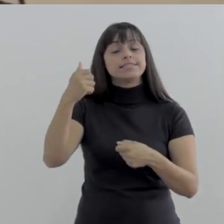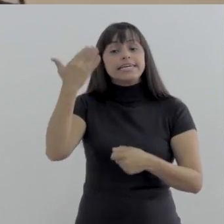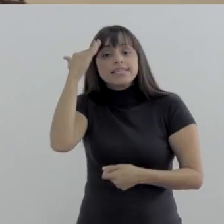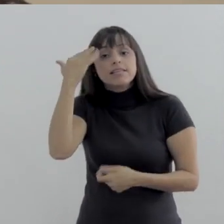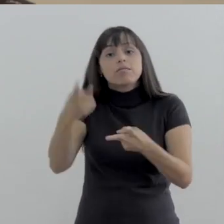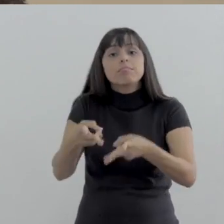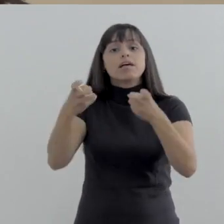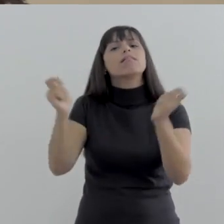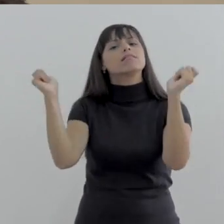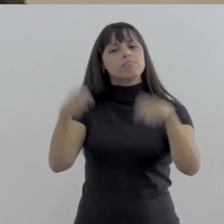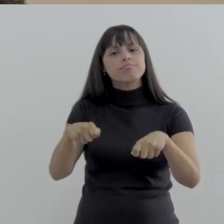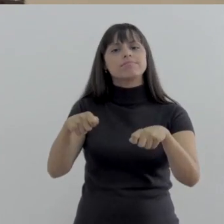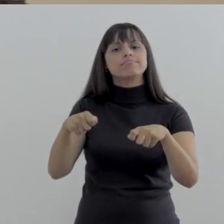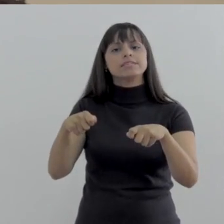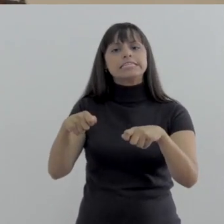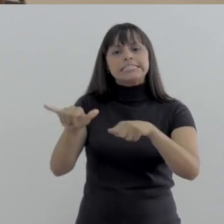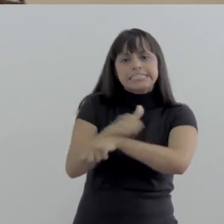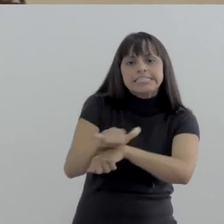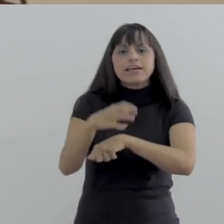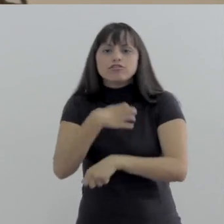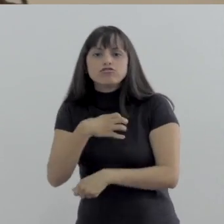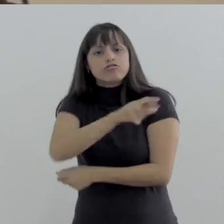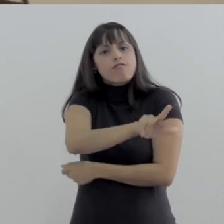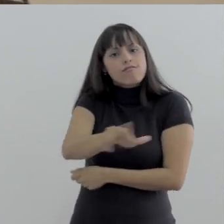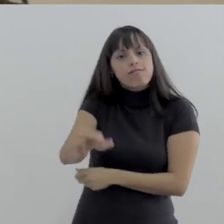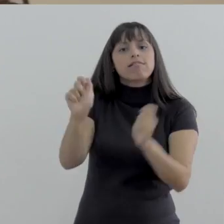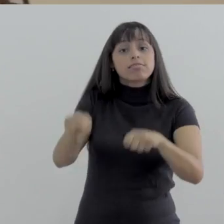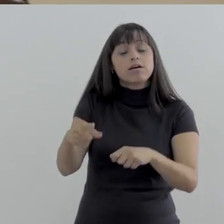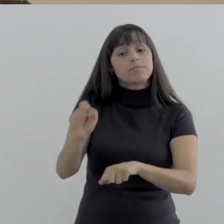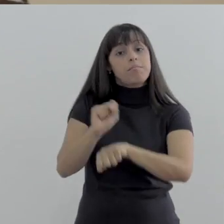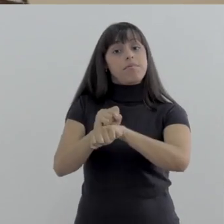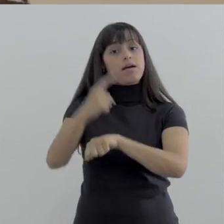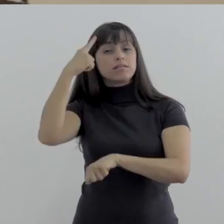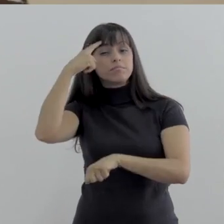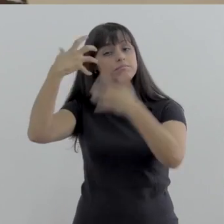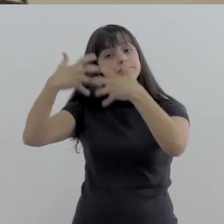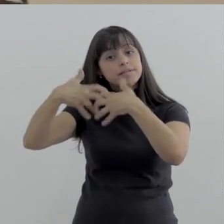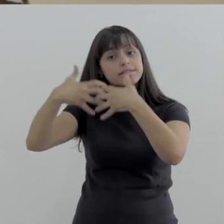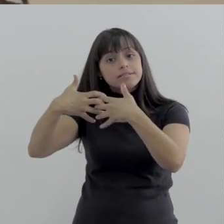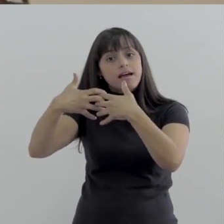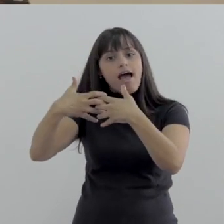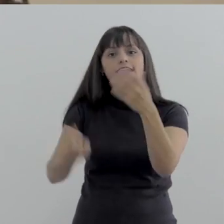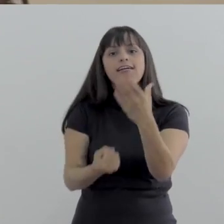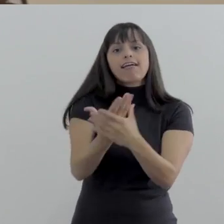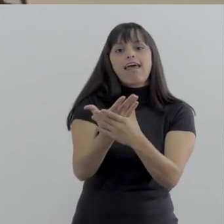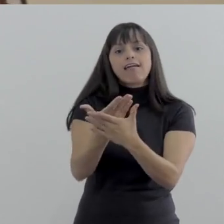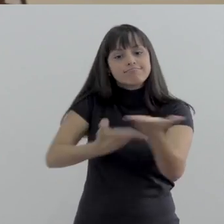que há possibilidades de fazer, há maneiras diferentes de fazer, é só parar, dedicar-se, pensar a respeito, criar junto com eles.